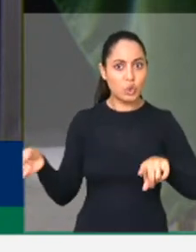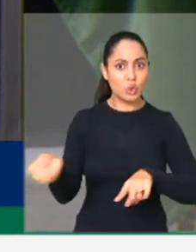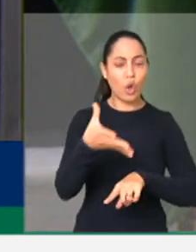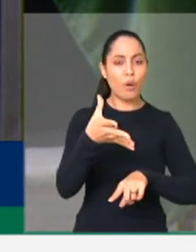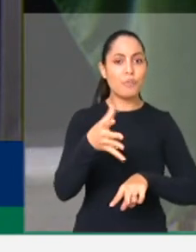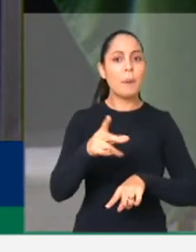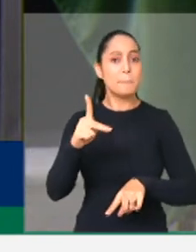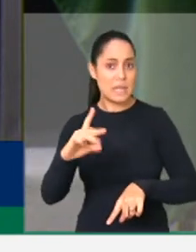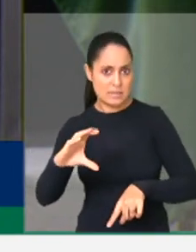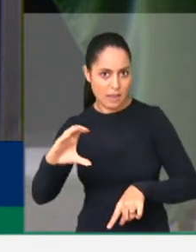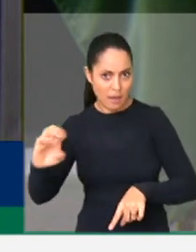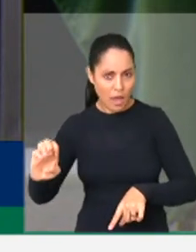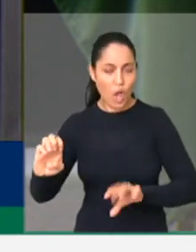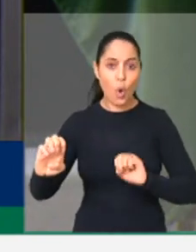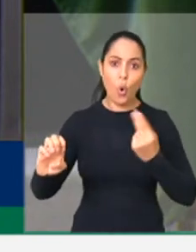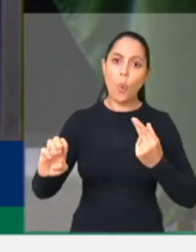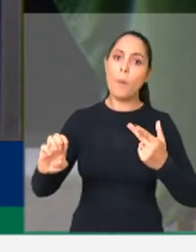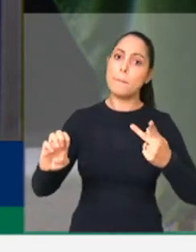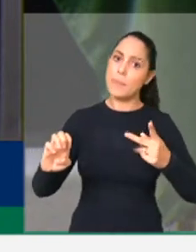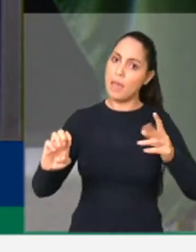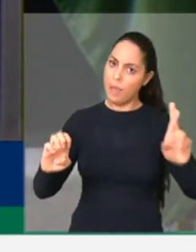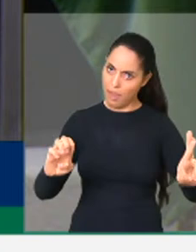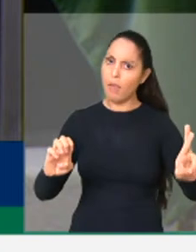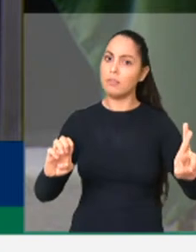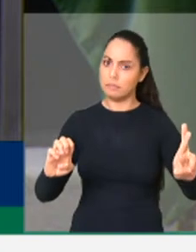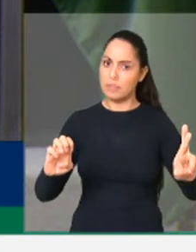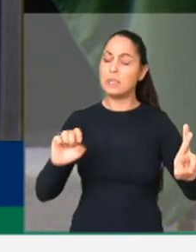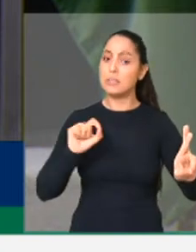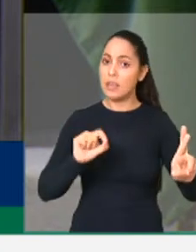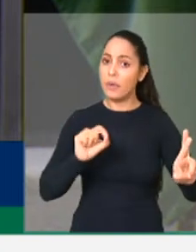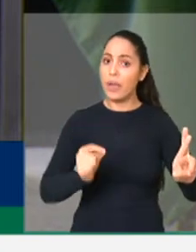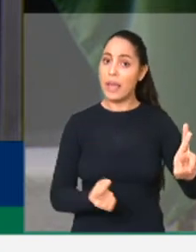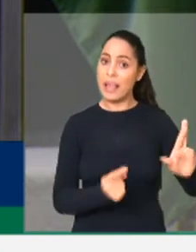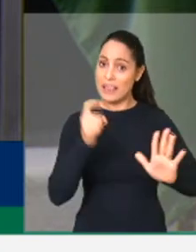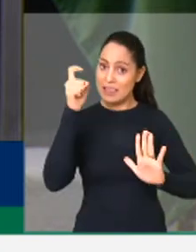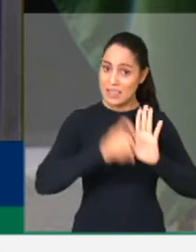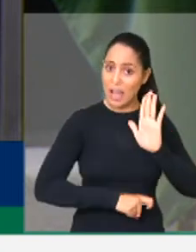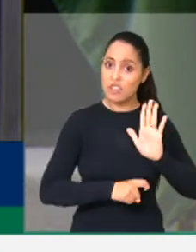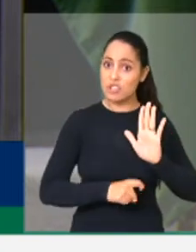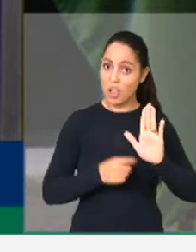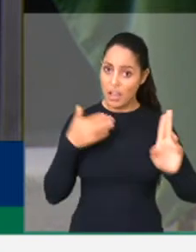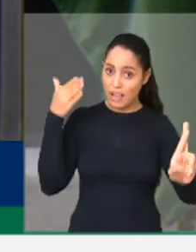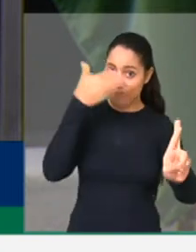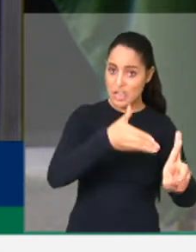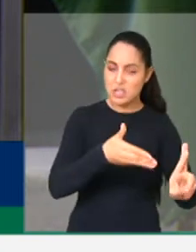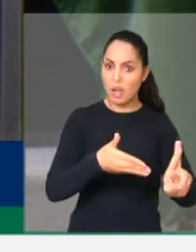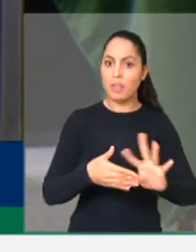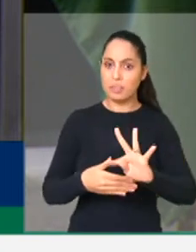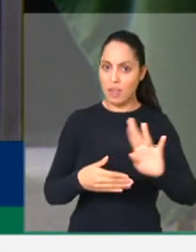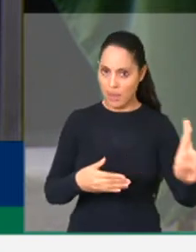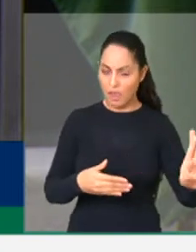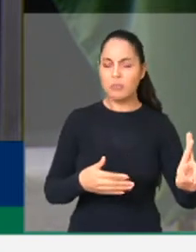REAL PARA RENEGOCIAÇÃO. PARÁGRAFO TERCEIRO ARTIGO TERCEIRO PARÁGRAFO SEGUNDO. ESTIPULA A EXIGÊNCIA DE CONSTRUÇÃO DE GARANTIA REAL COMO GARANTIA PARA